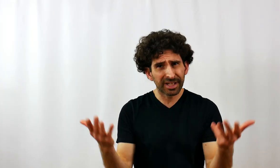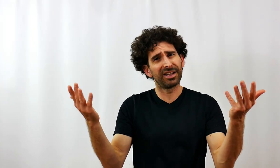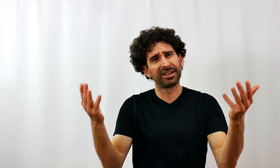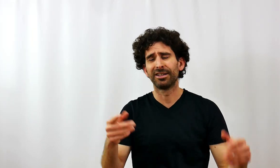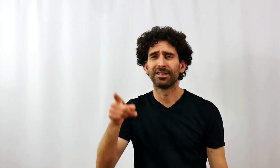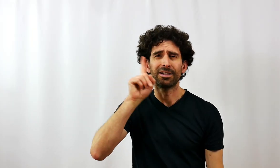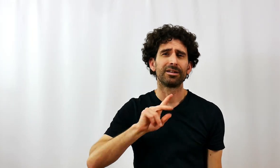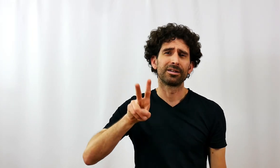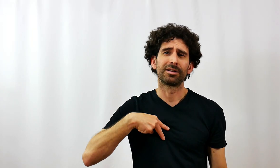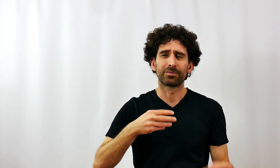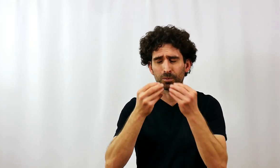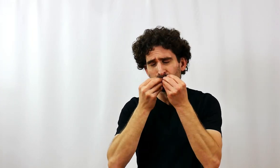Ha, ma fille !